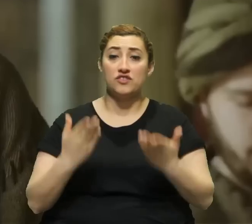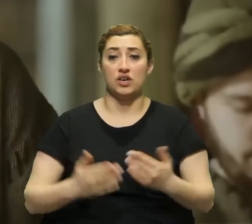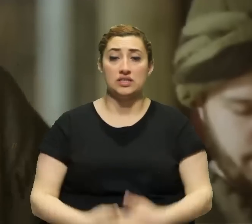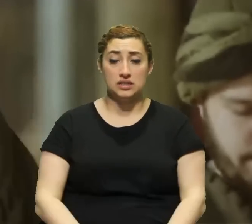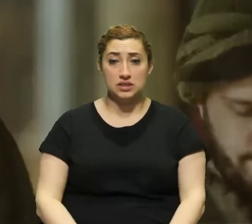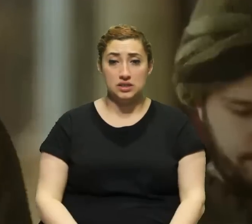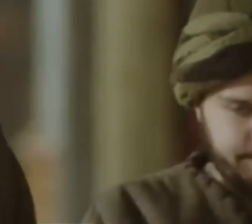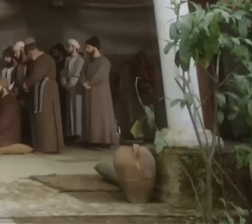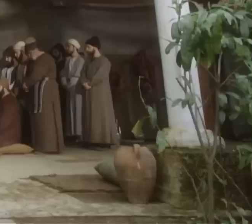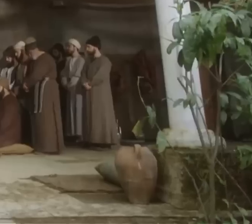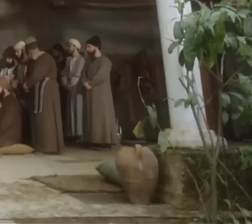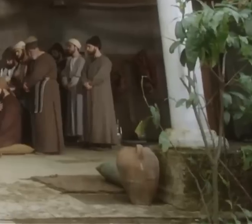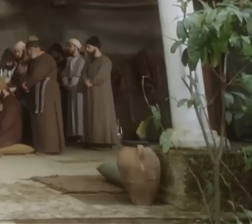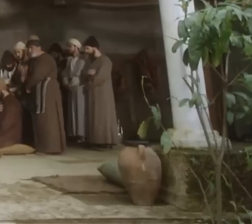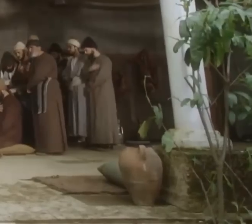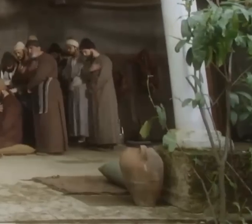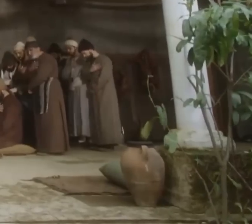(Sessizlik)